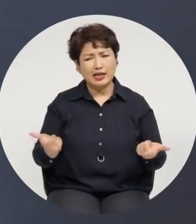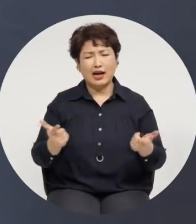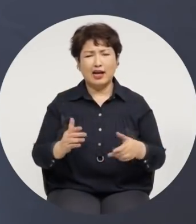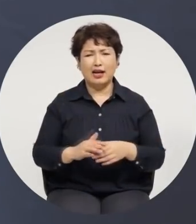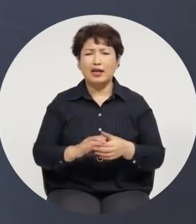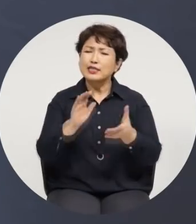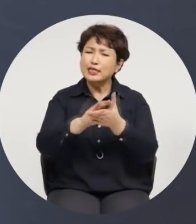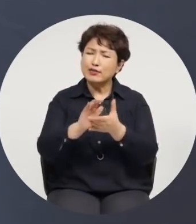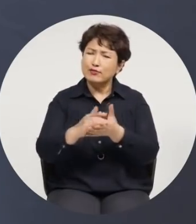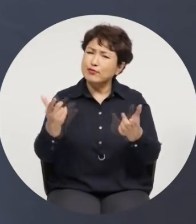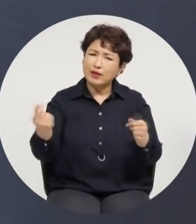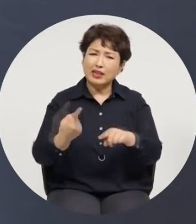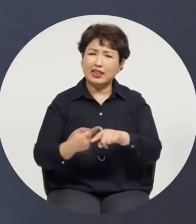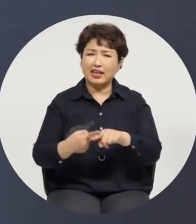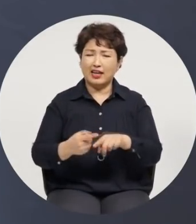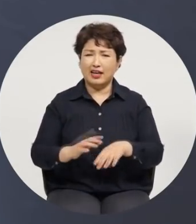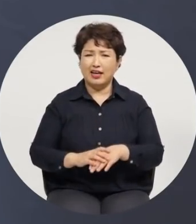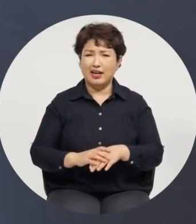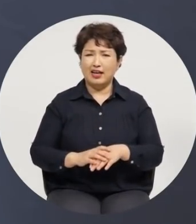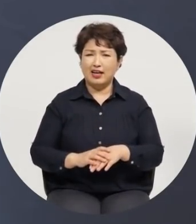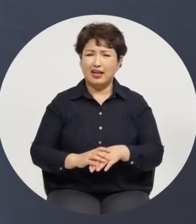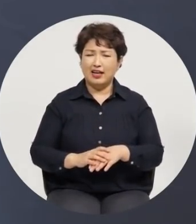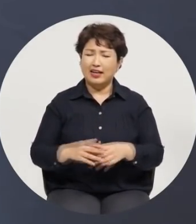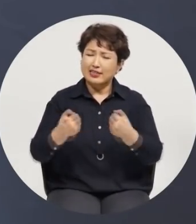"네가 잘했니, 내가 잘했니?" 이렇게 싸우는 거예요